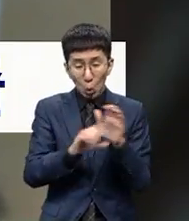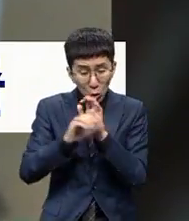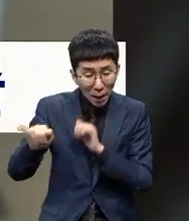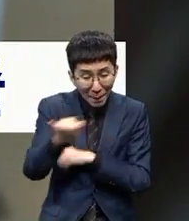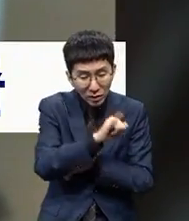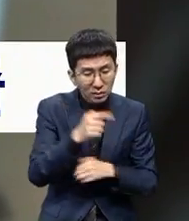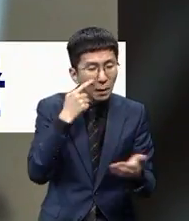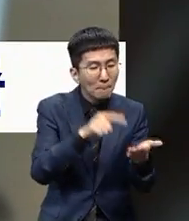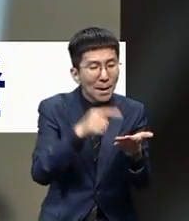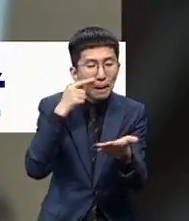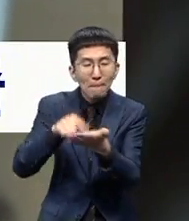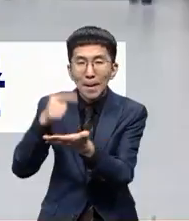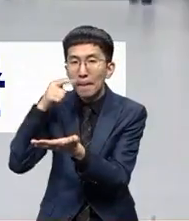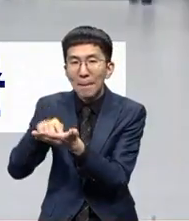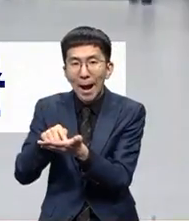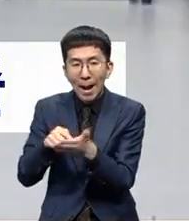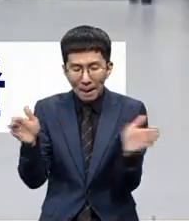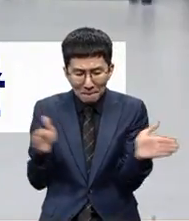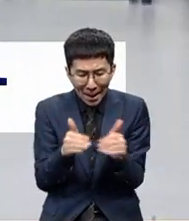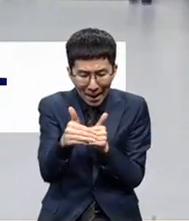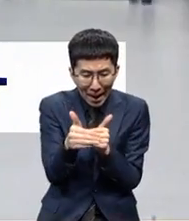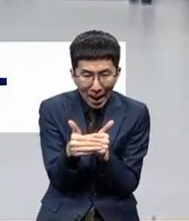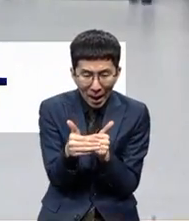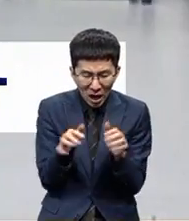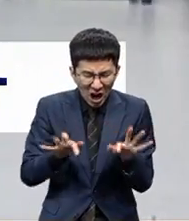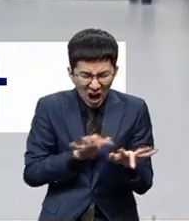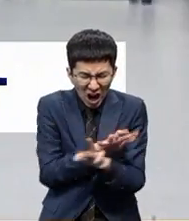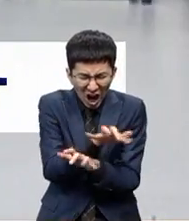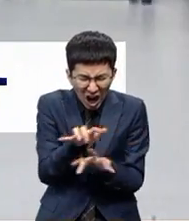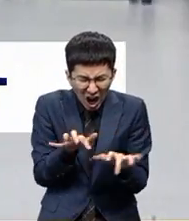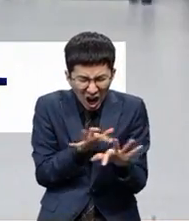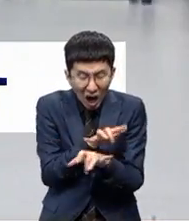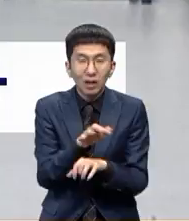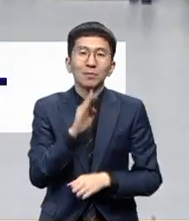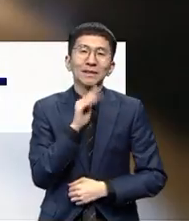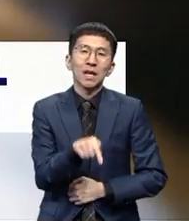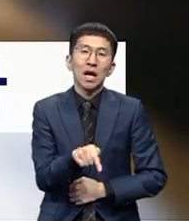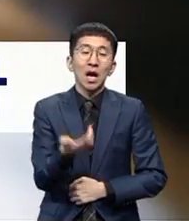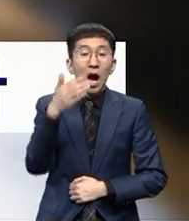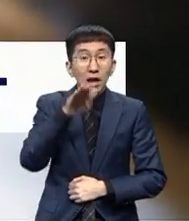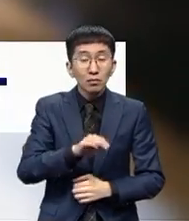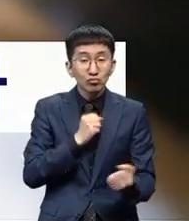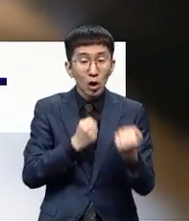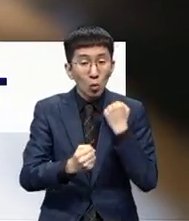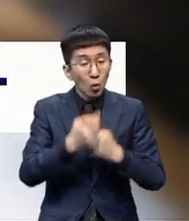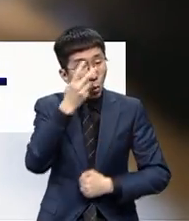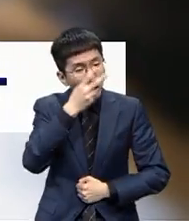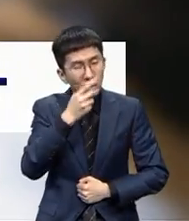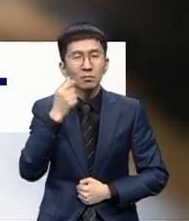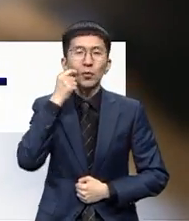사실상 밀접, 밀폐, 밀집된 3밀 환경이었음에도 방역 관리망 밖에 있어서 단속조차 이루어지지 않았습니다.